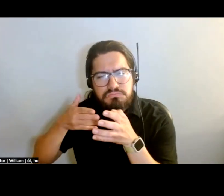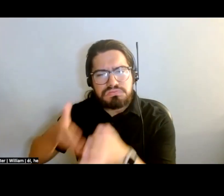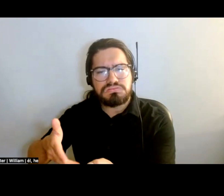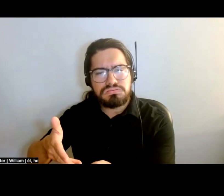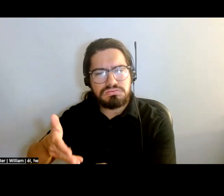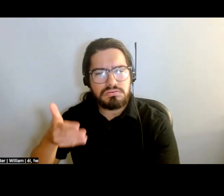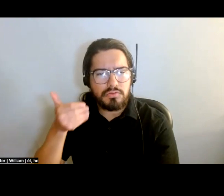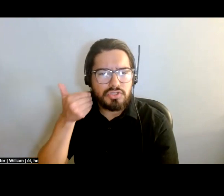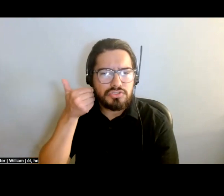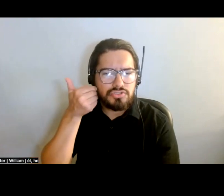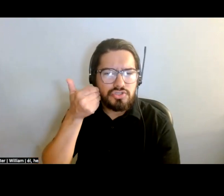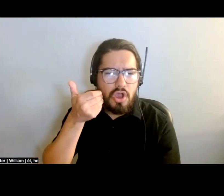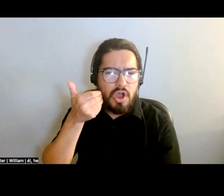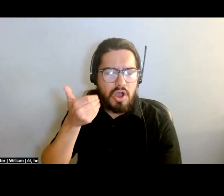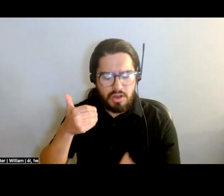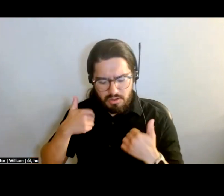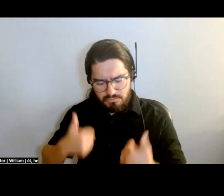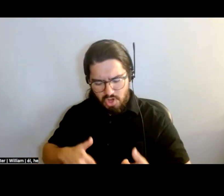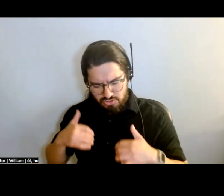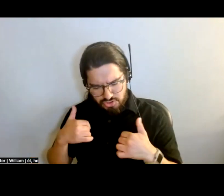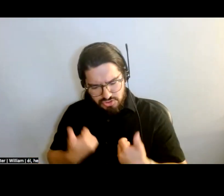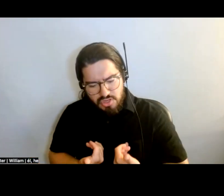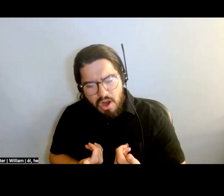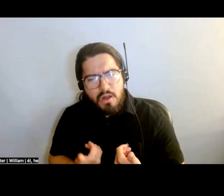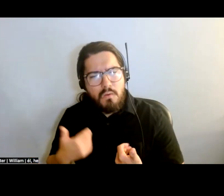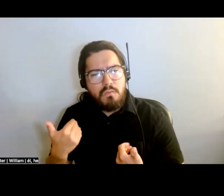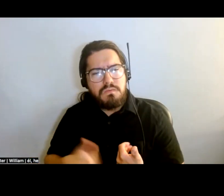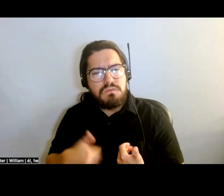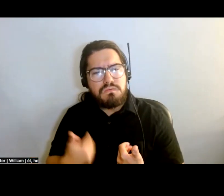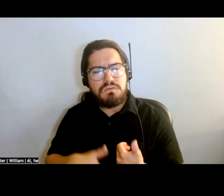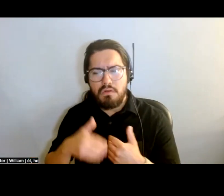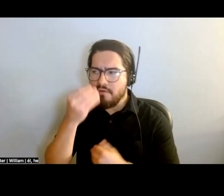Un cuerpo cansado hastiado desnutrido que cree en el deber